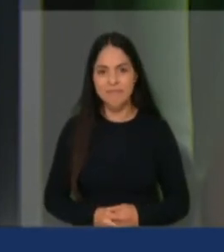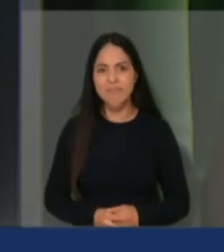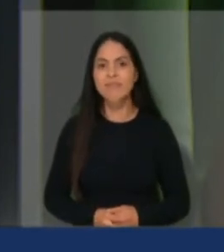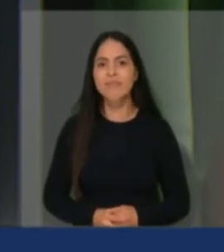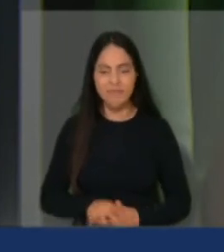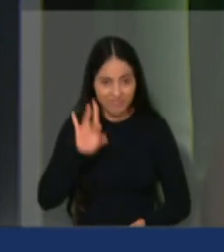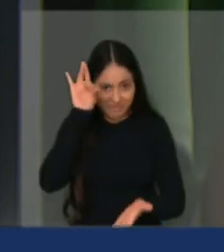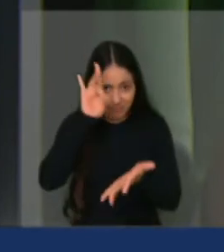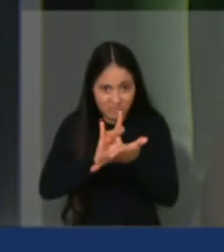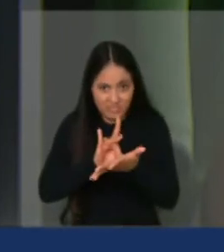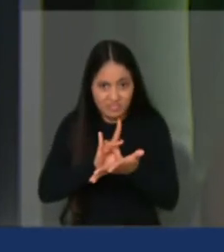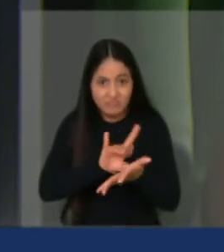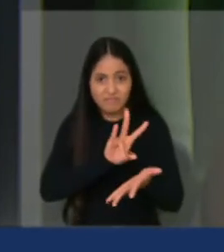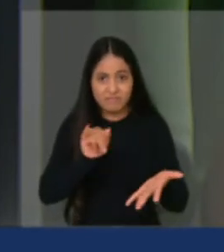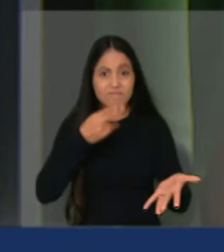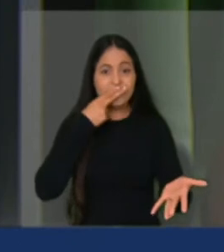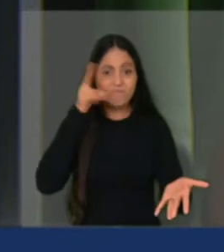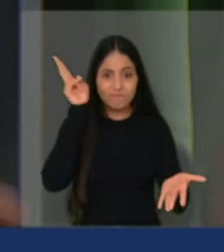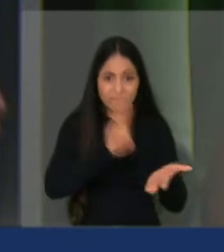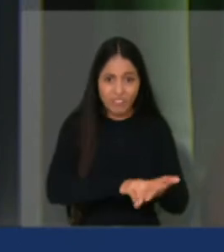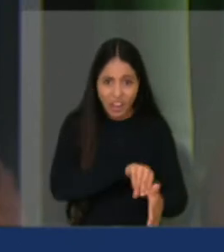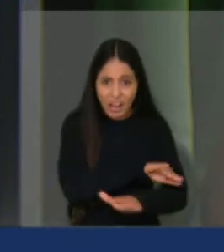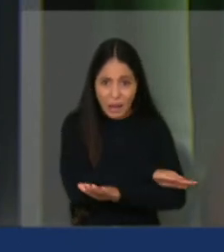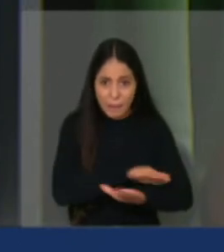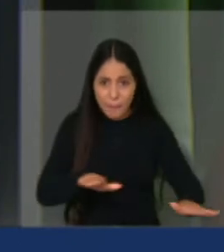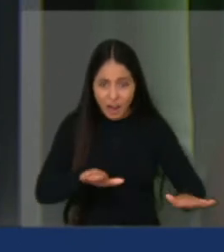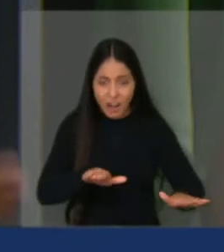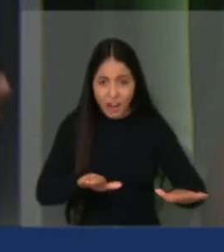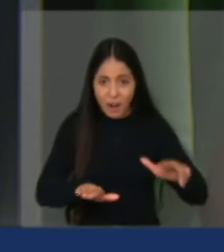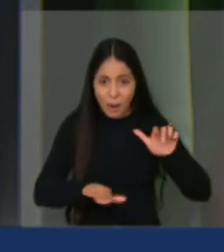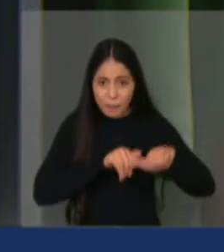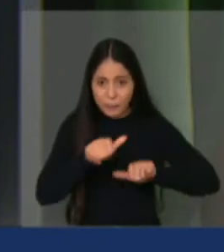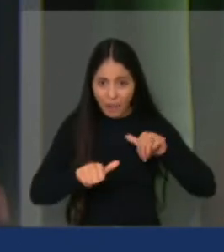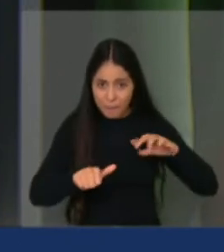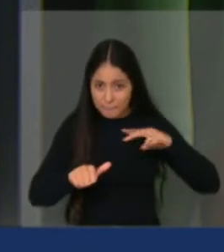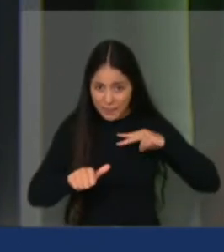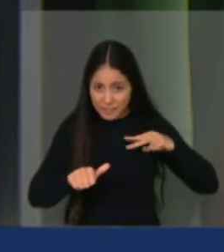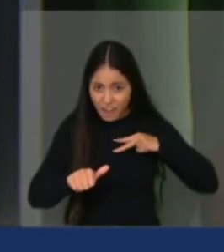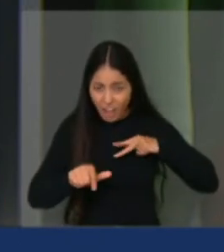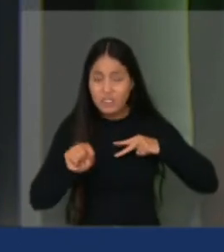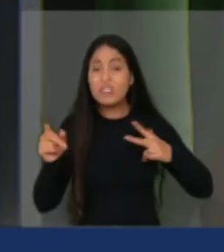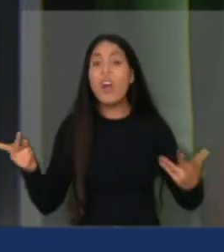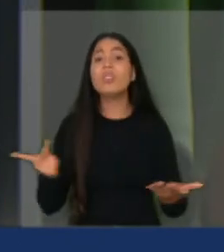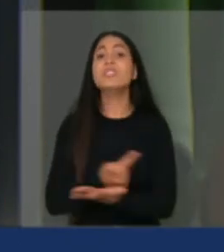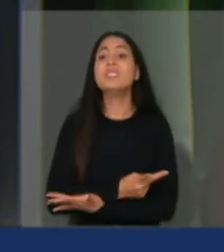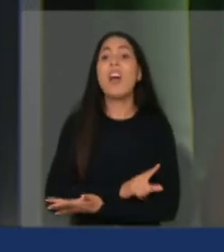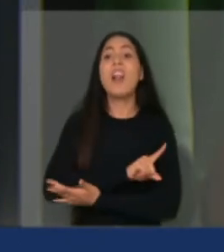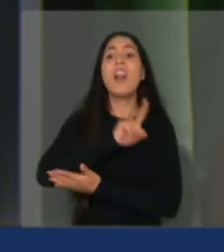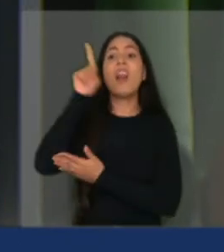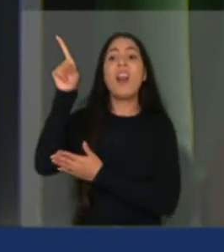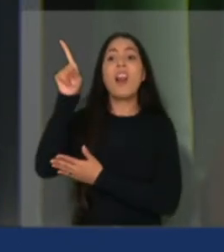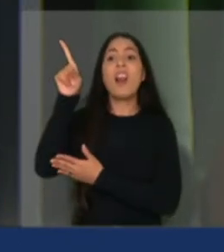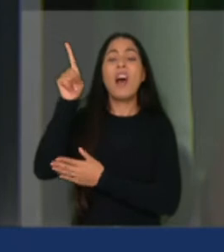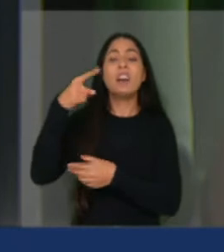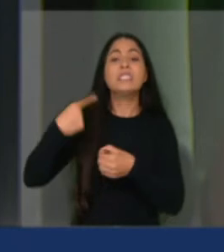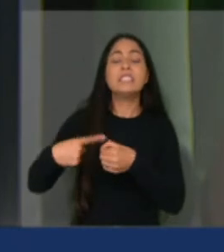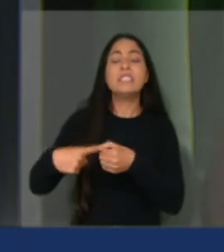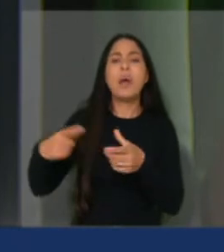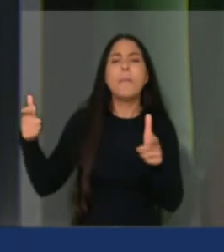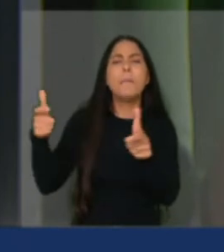SER MAIS CARA QUE O PRODUTO. PORQUE VÃO ESFOLAR O MORADOR DESSAS PEQUENAS CIDADES. POIS É , ENTÃO, CORREIO DÁ LUCRO, É EFICIENTE, PODE